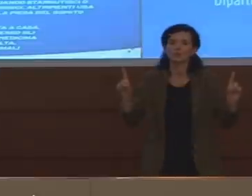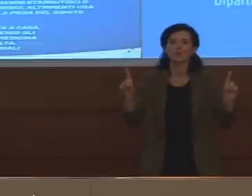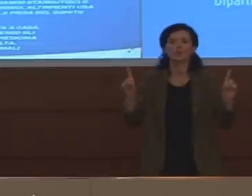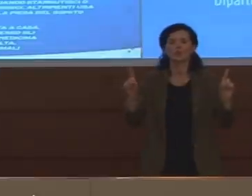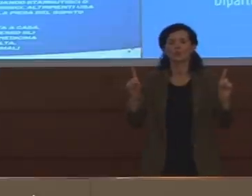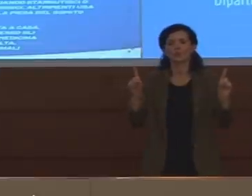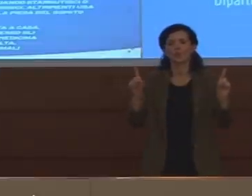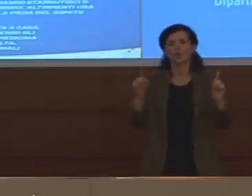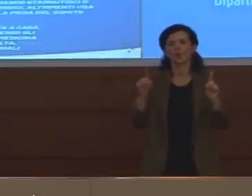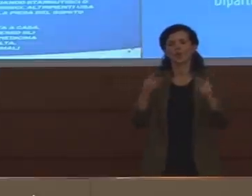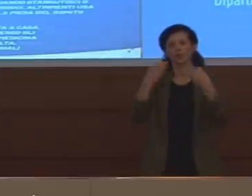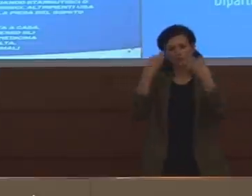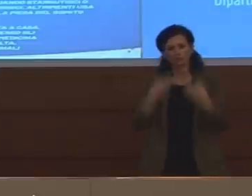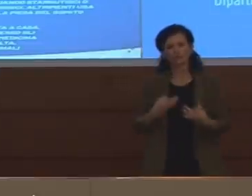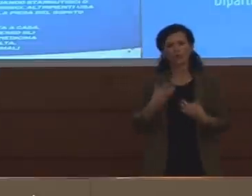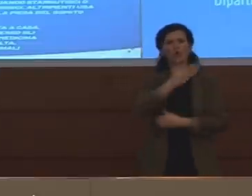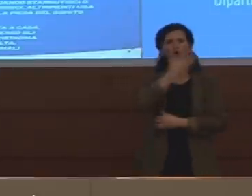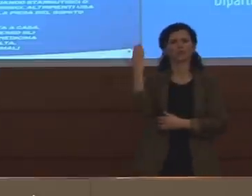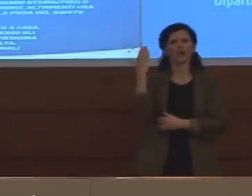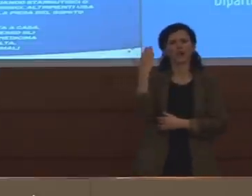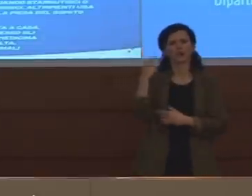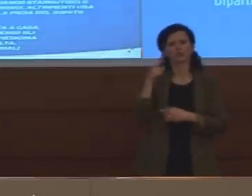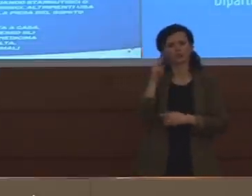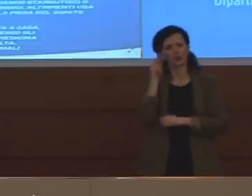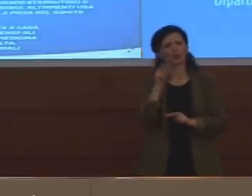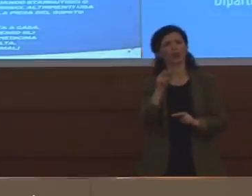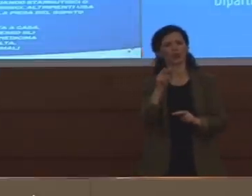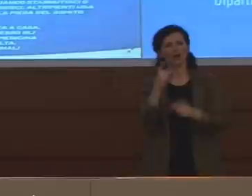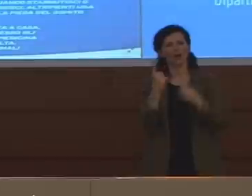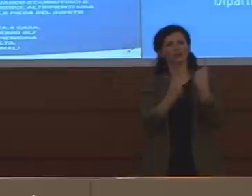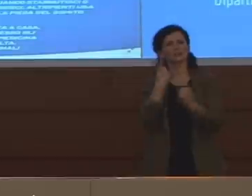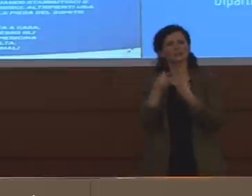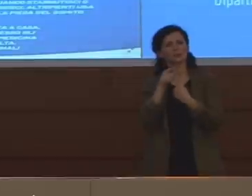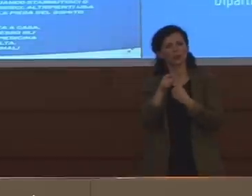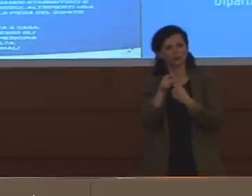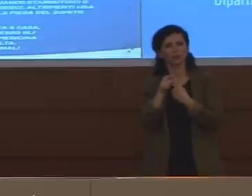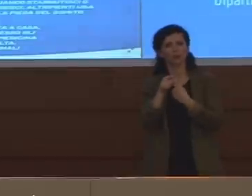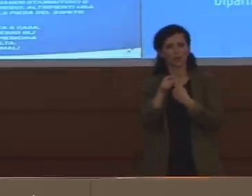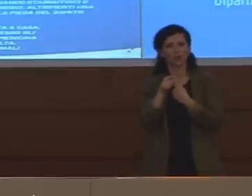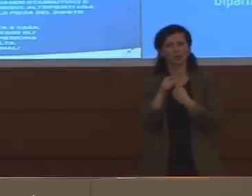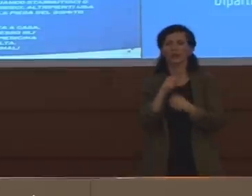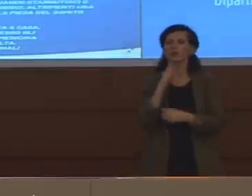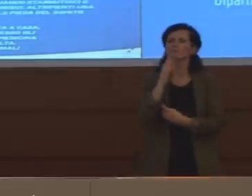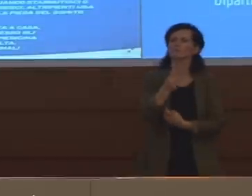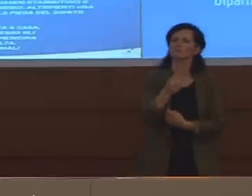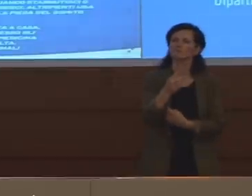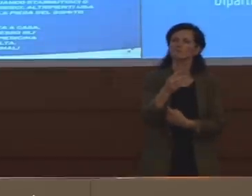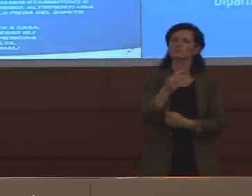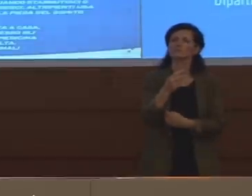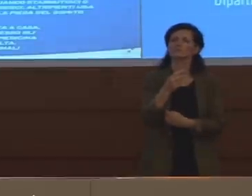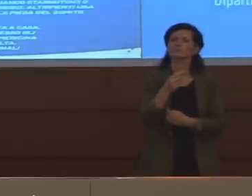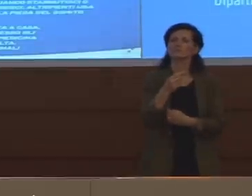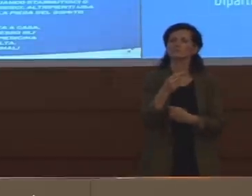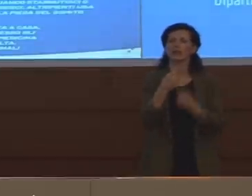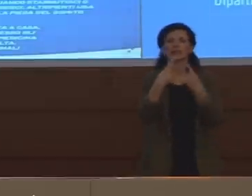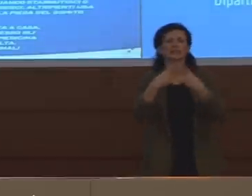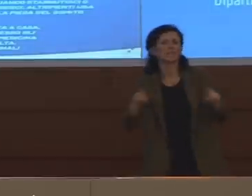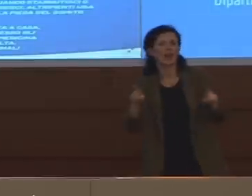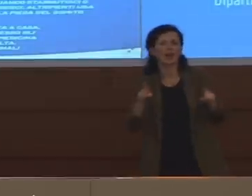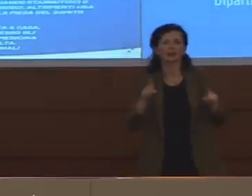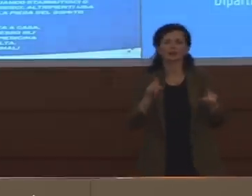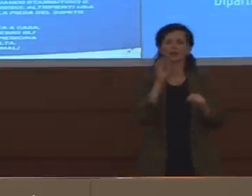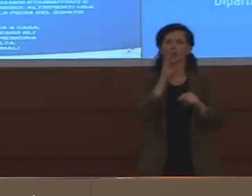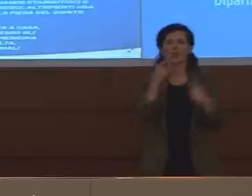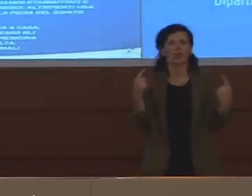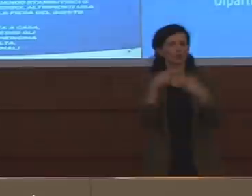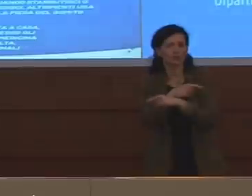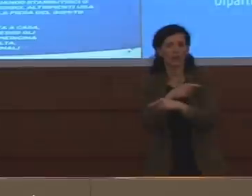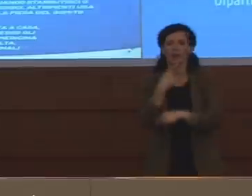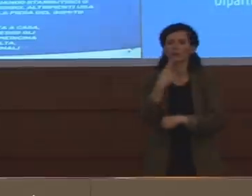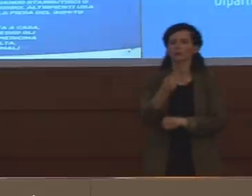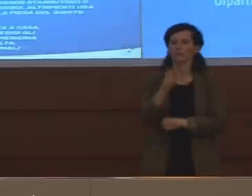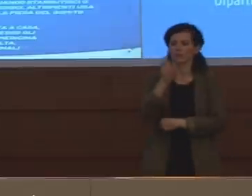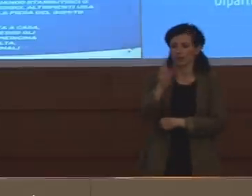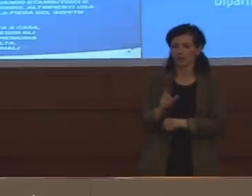onestamente questo aspetto ha mai negato, della durata della immunoprotezione.